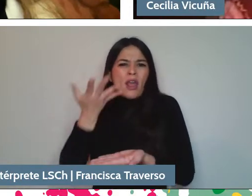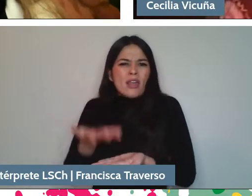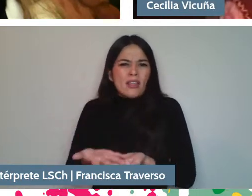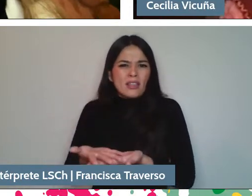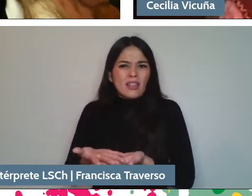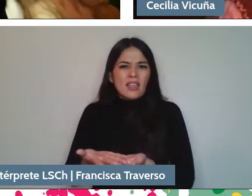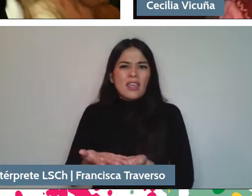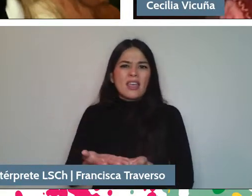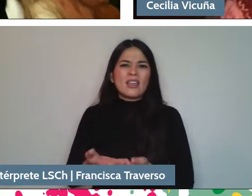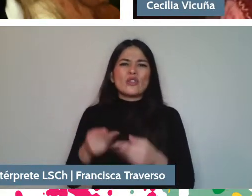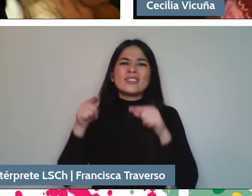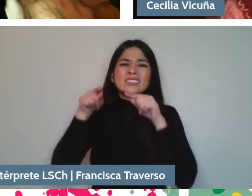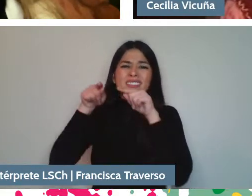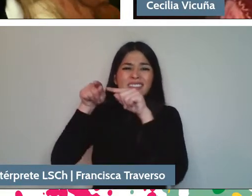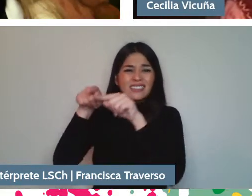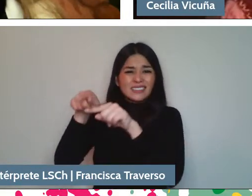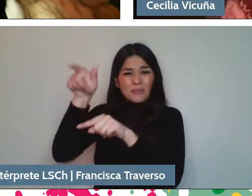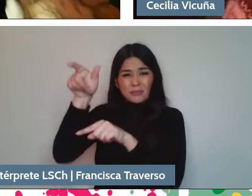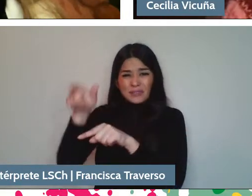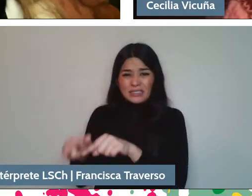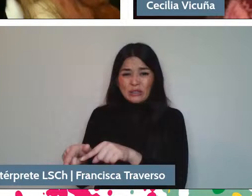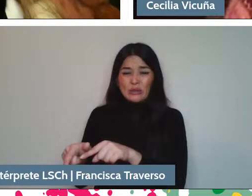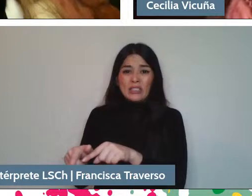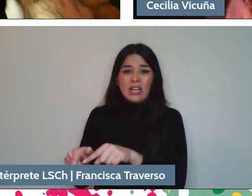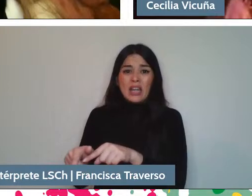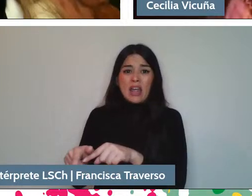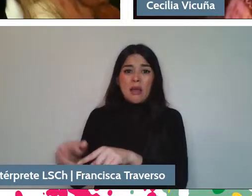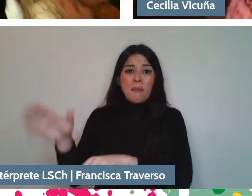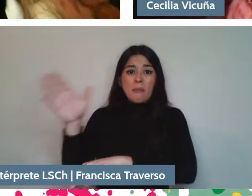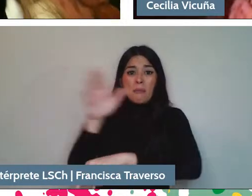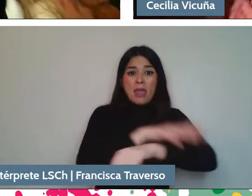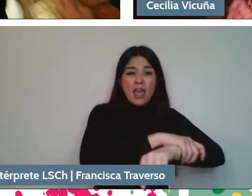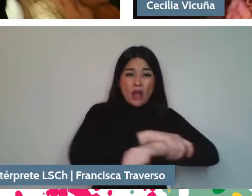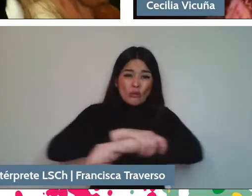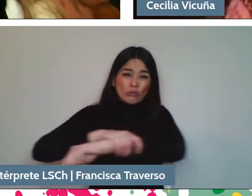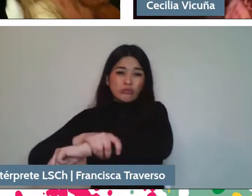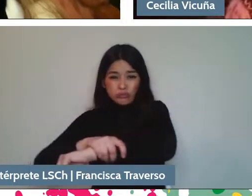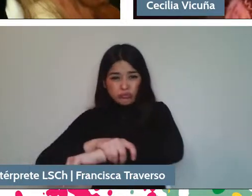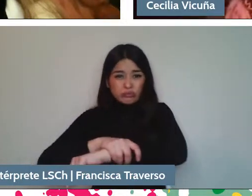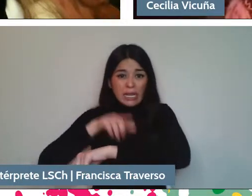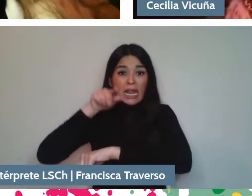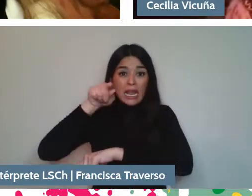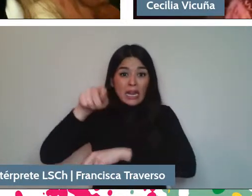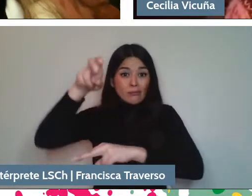Entonces, ella me agarró de un brazo. No nos conocíamos, ella estaba en el público por pura casualidad.